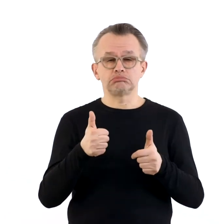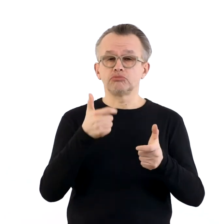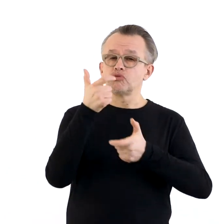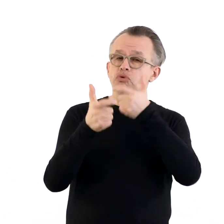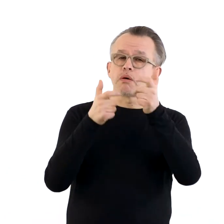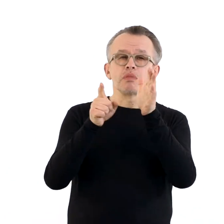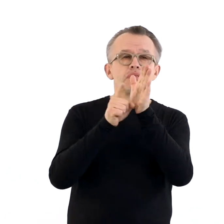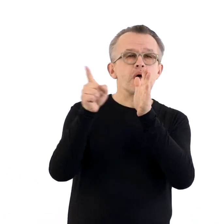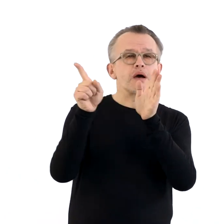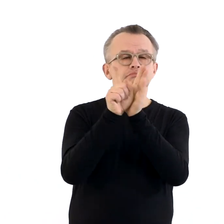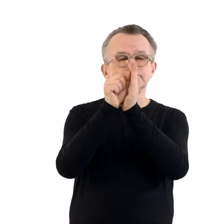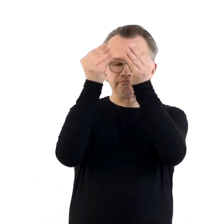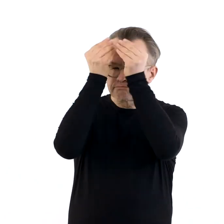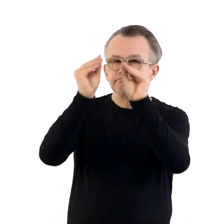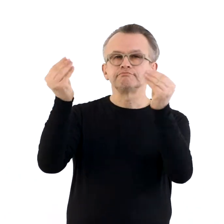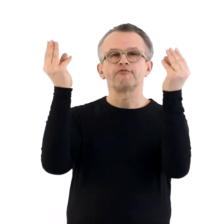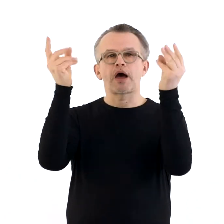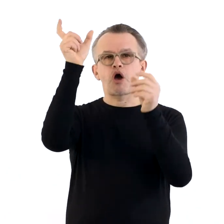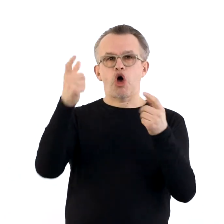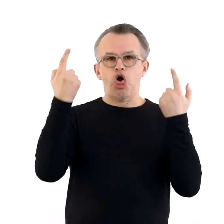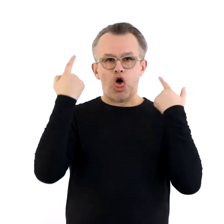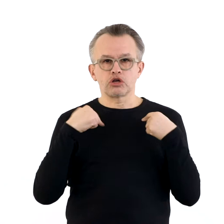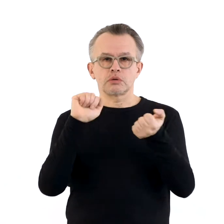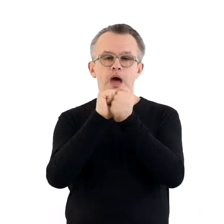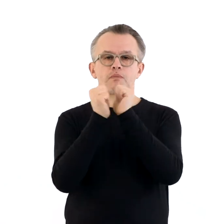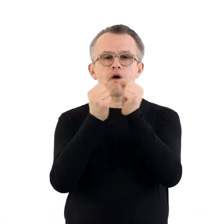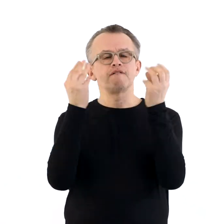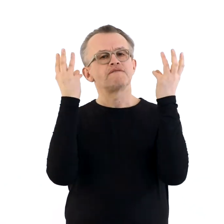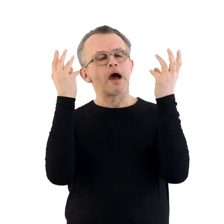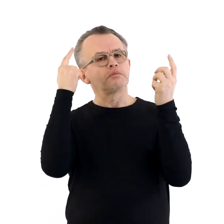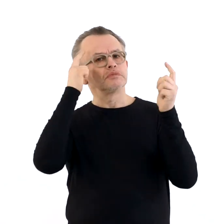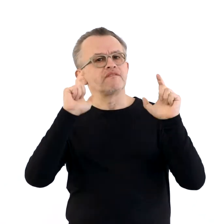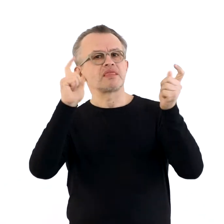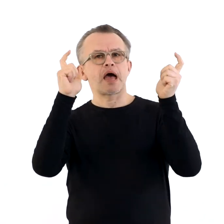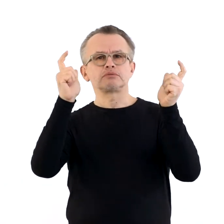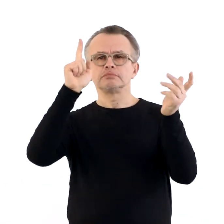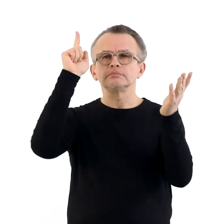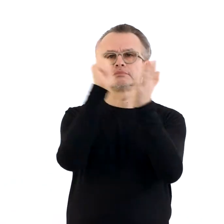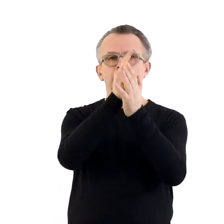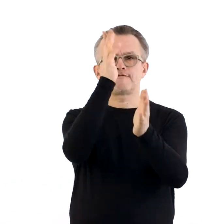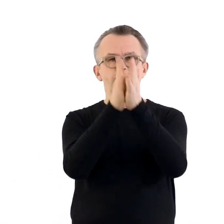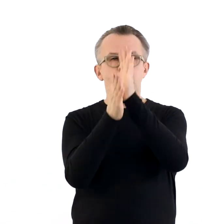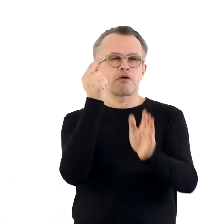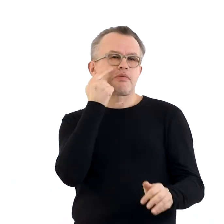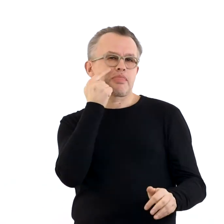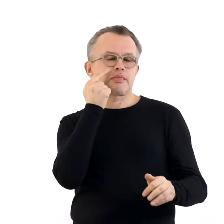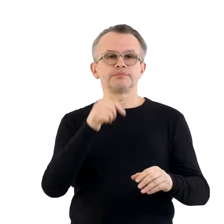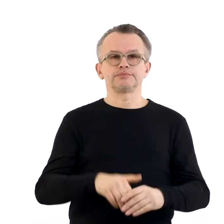stawianą dla upamiętnienia ważnej osoby lub uczczenia ważnego wydarzenia (zwykle zwycięstwa wojennego).